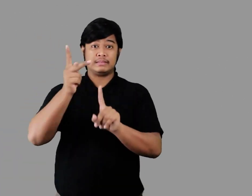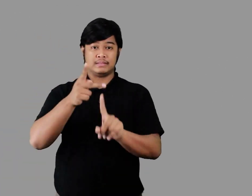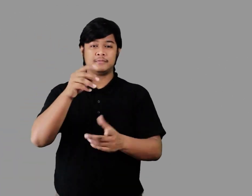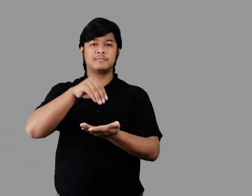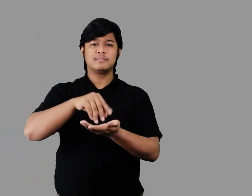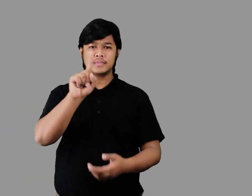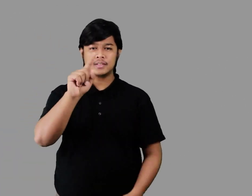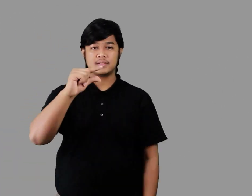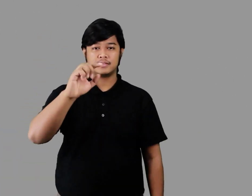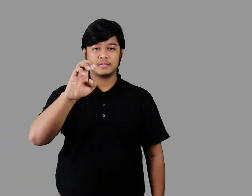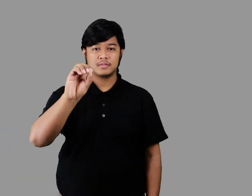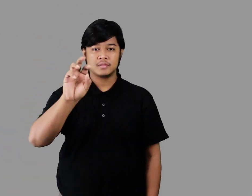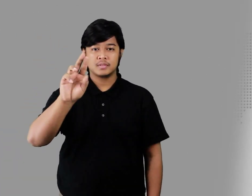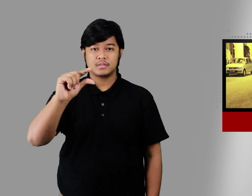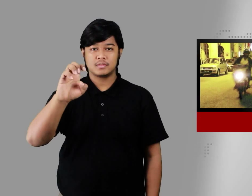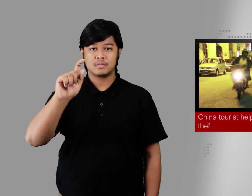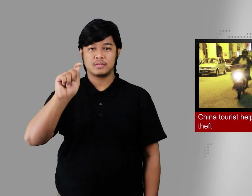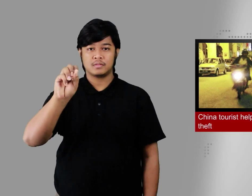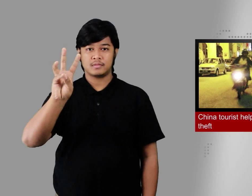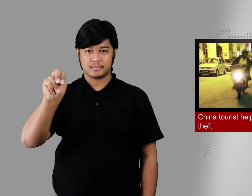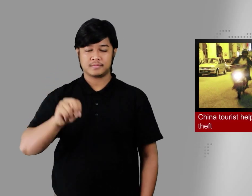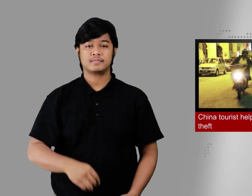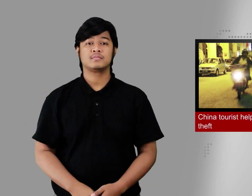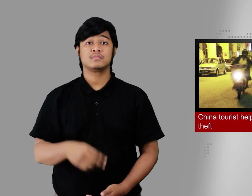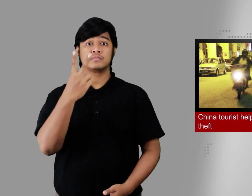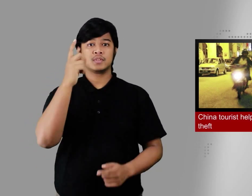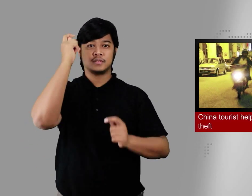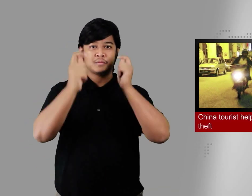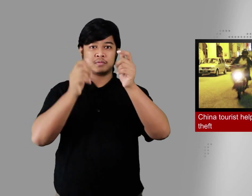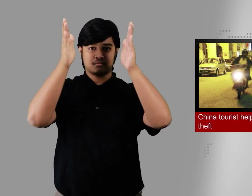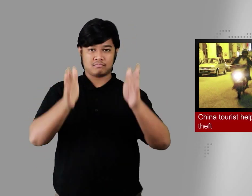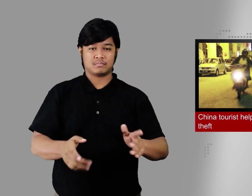Georgetown, bertempat di Pulau Pinang.